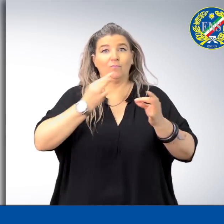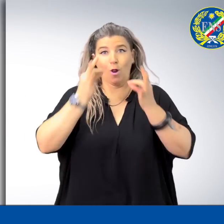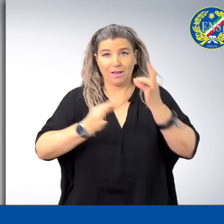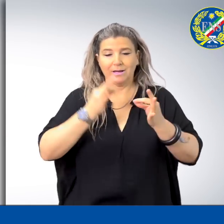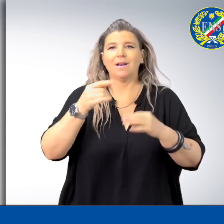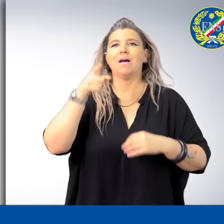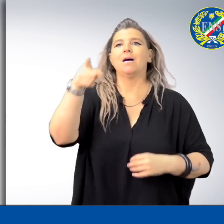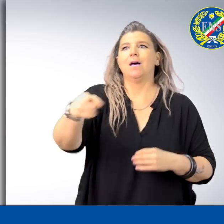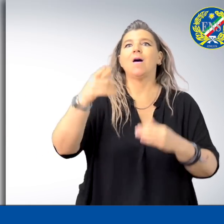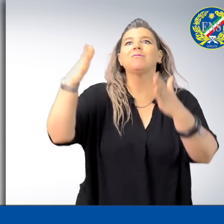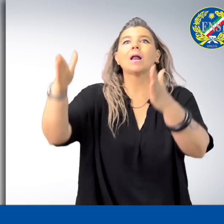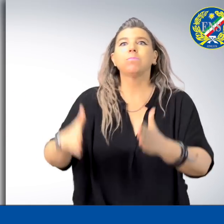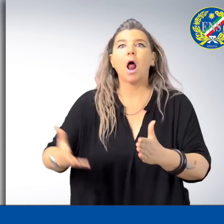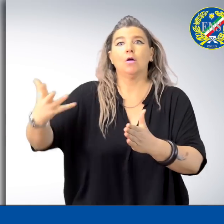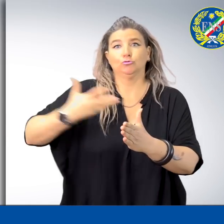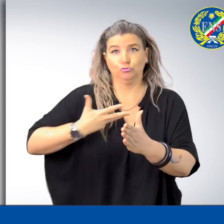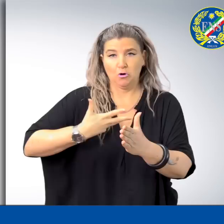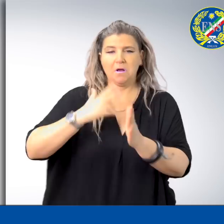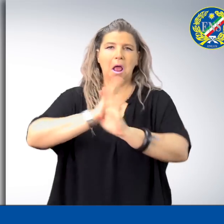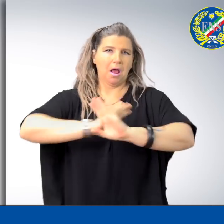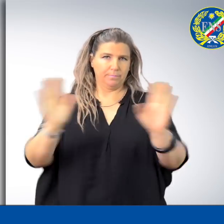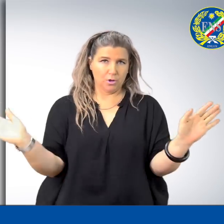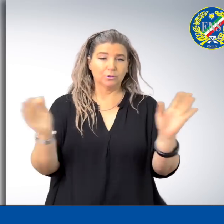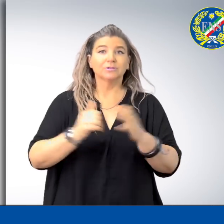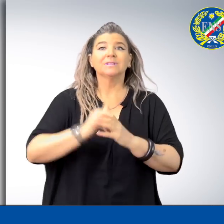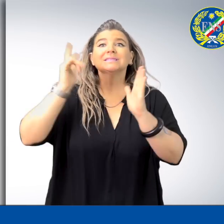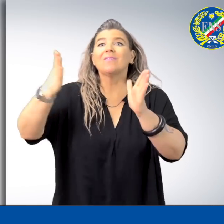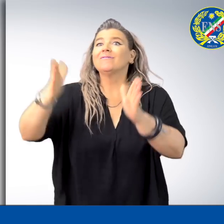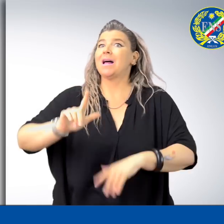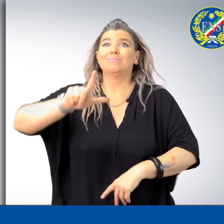accertatevi di avere una copia del verbale di commissione.